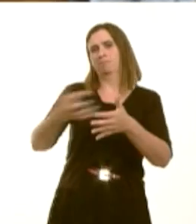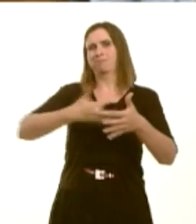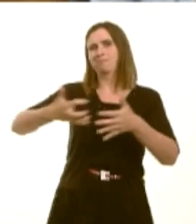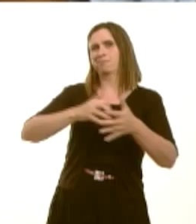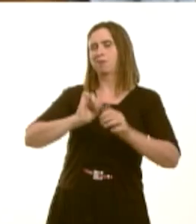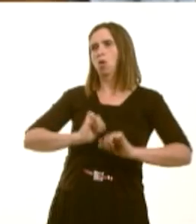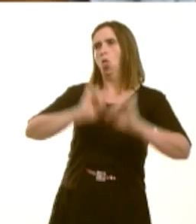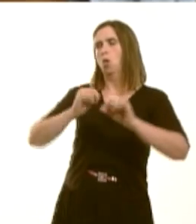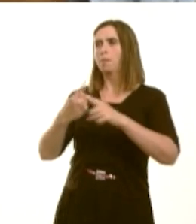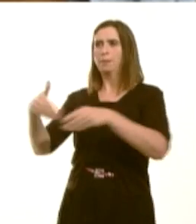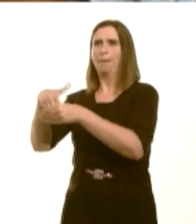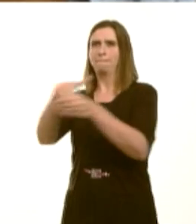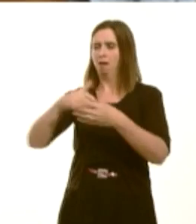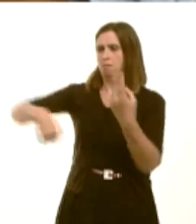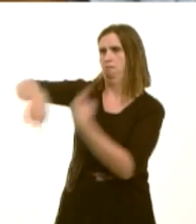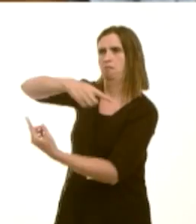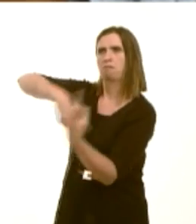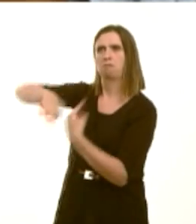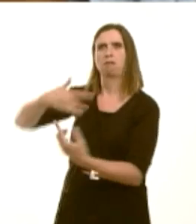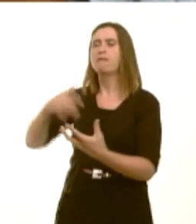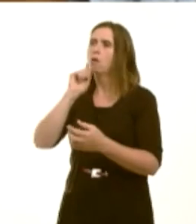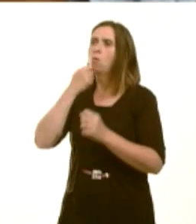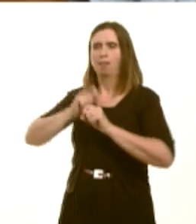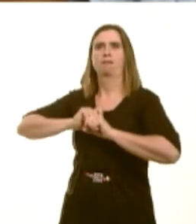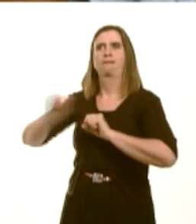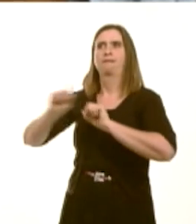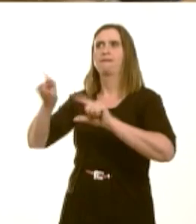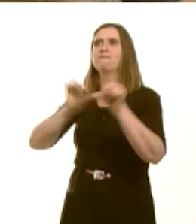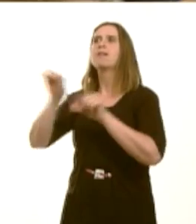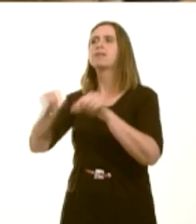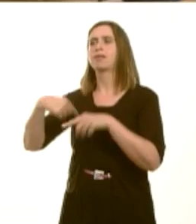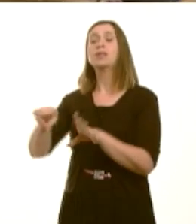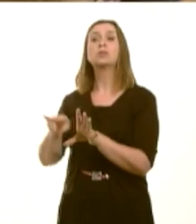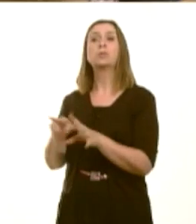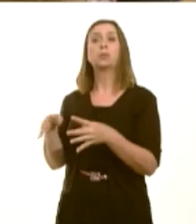and members, and I understand those invitations will go out towards the end of this week.